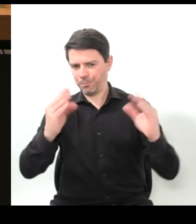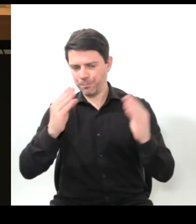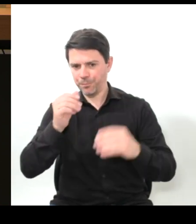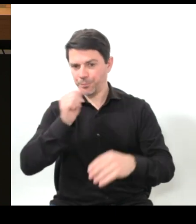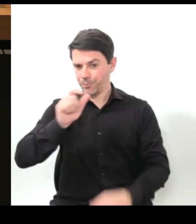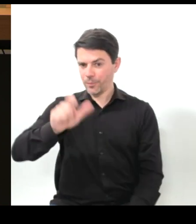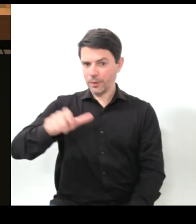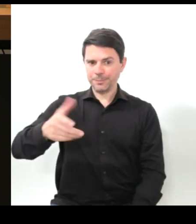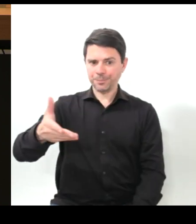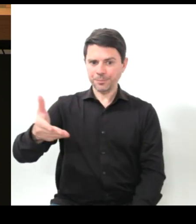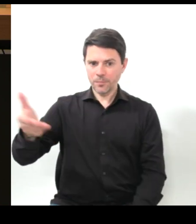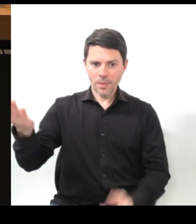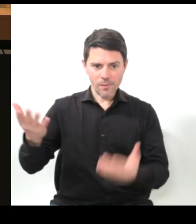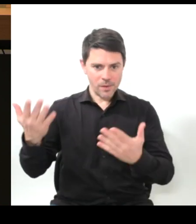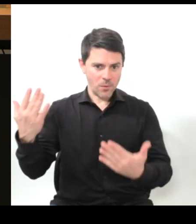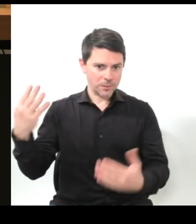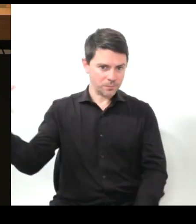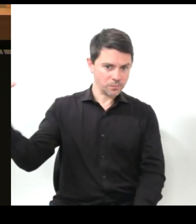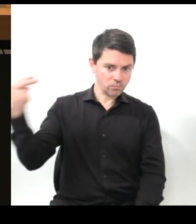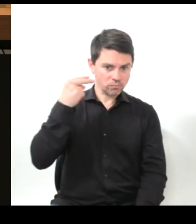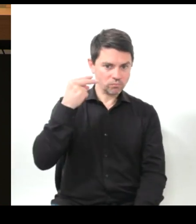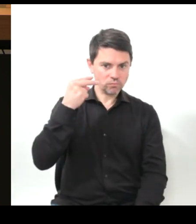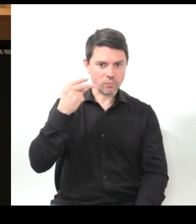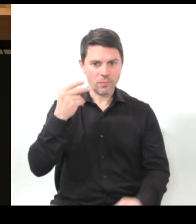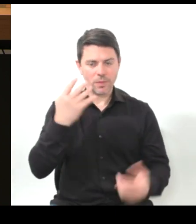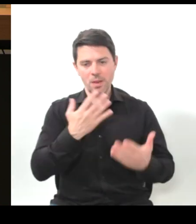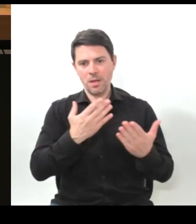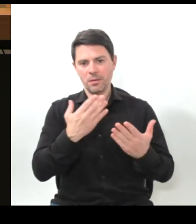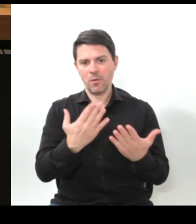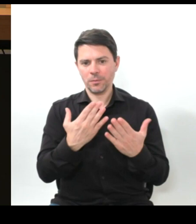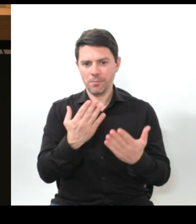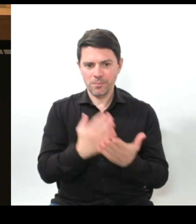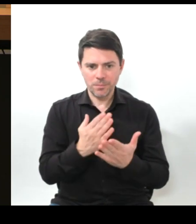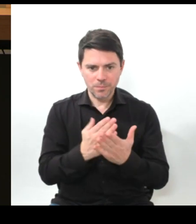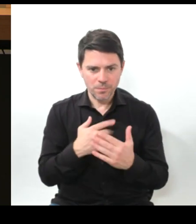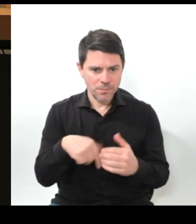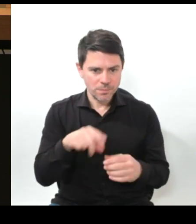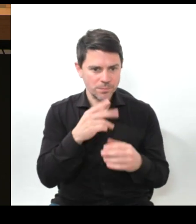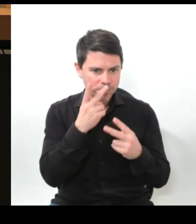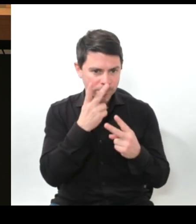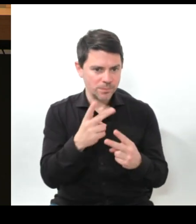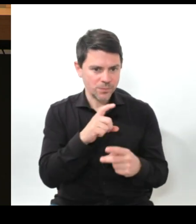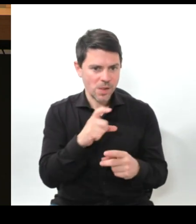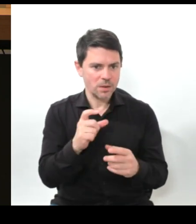und eben diesen Fall mit jungen Menschen verantwortul und sozial umzugehen, sozial nachhaltig umzugehen.